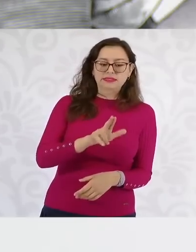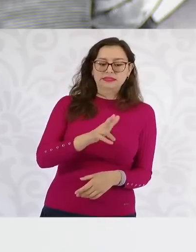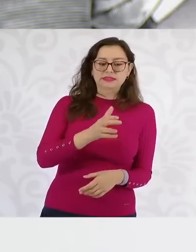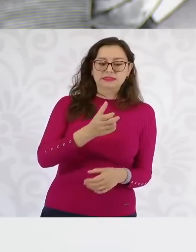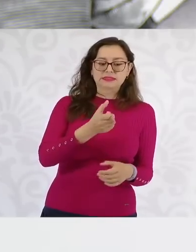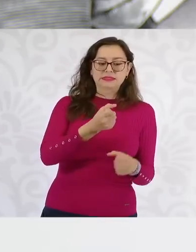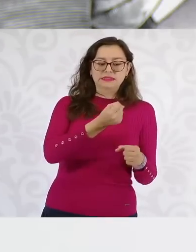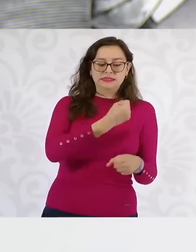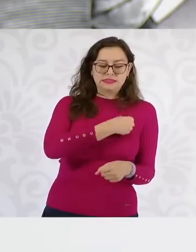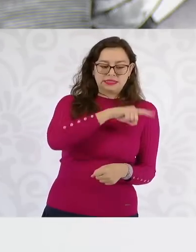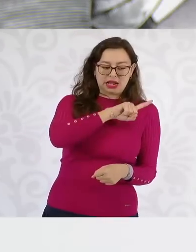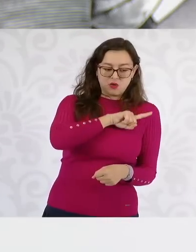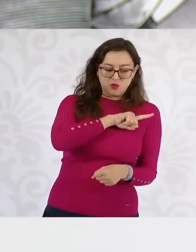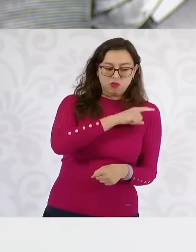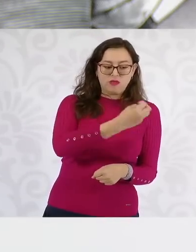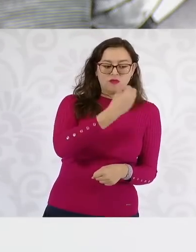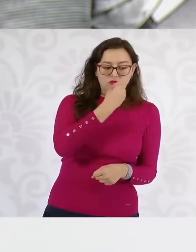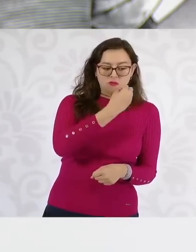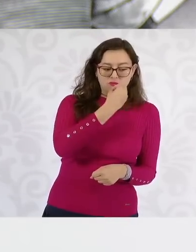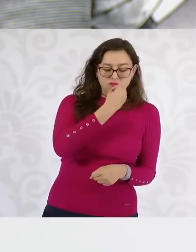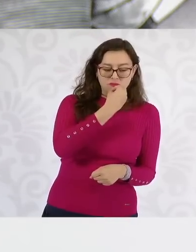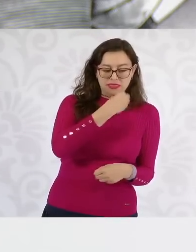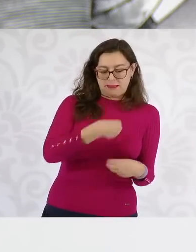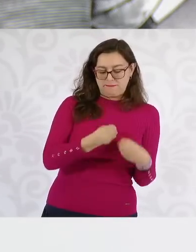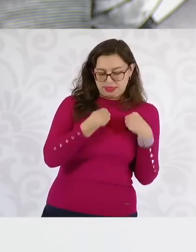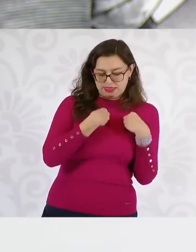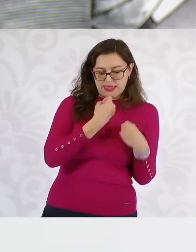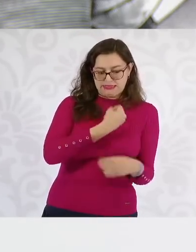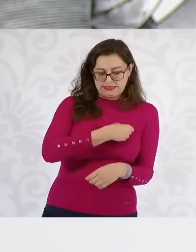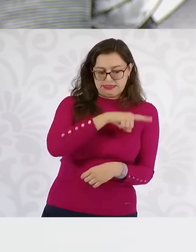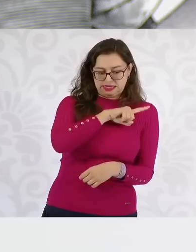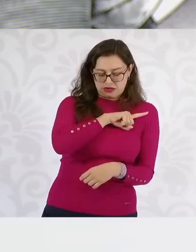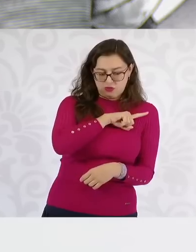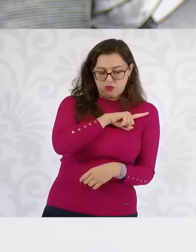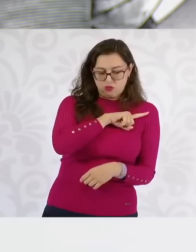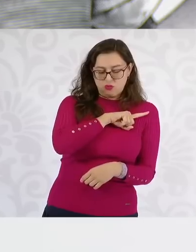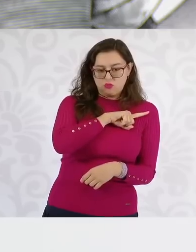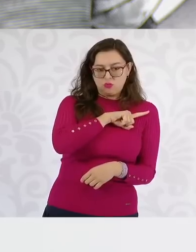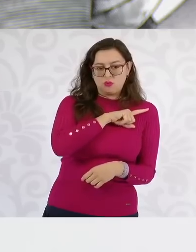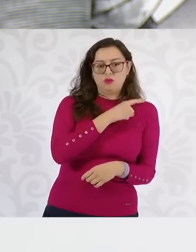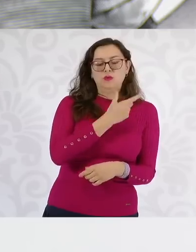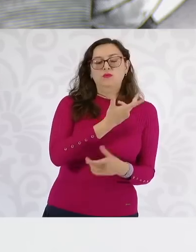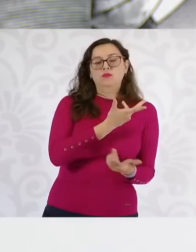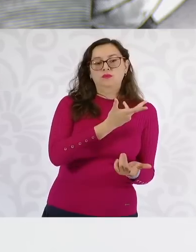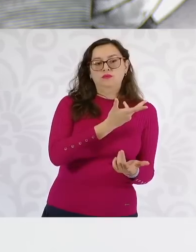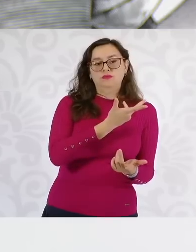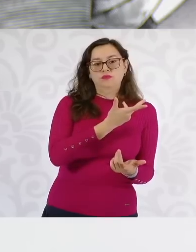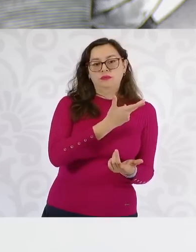dejar con salud alimentación vida saludable Porque no solo es alimentación vida saludable y pasamos